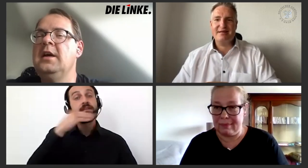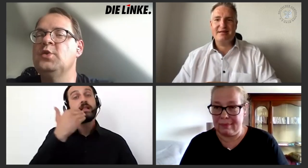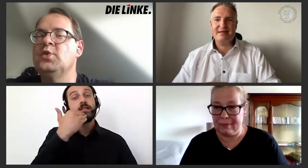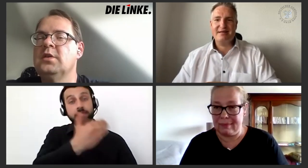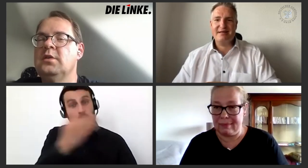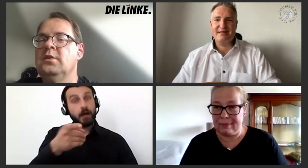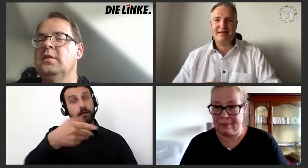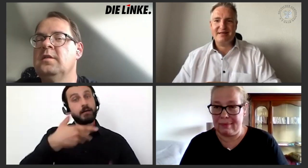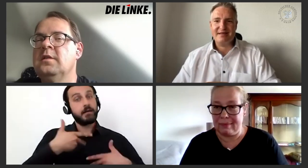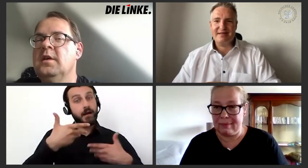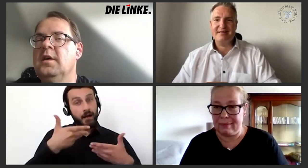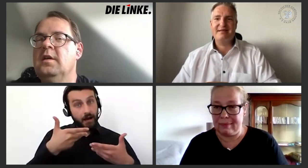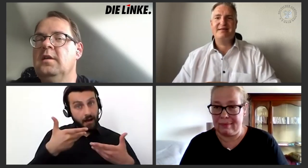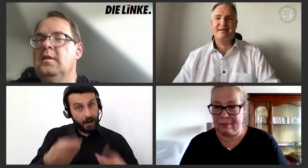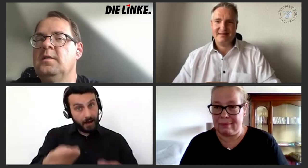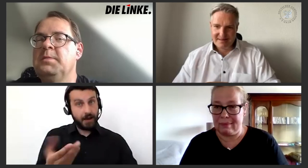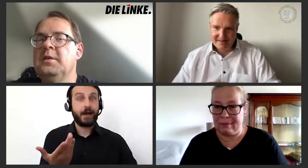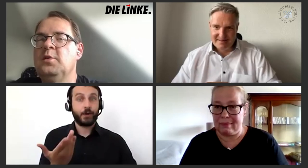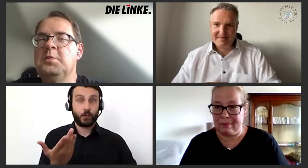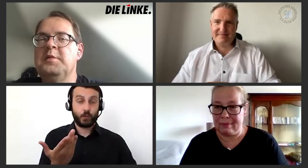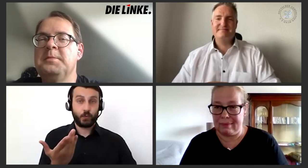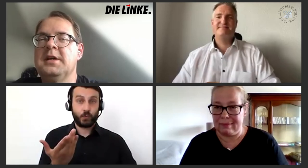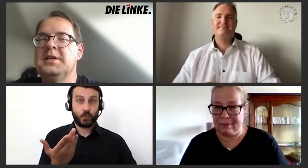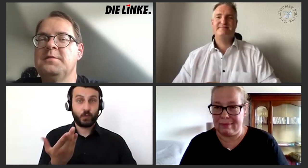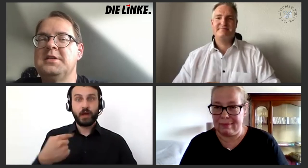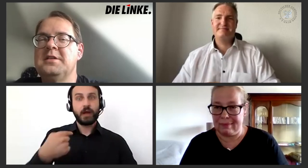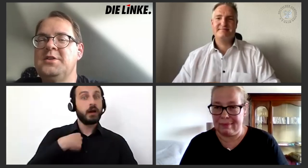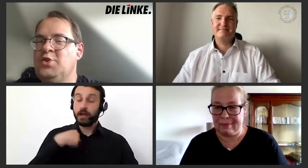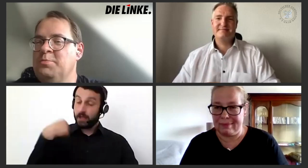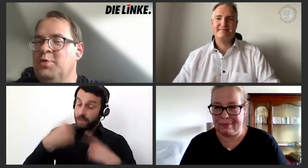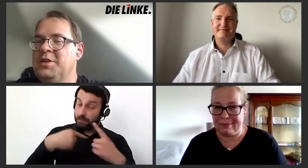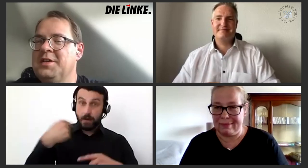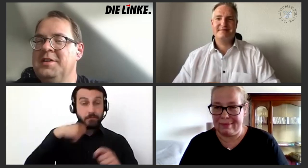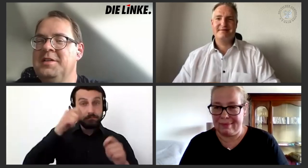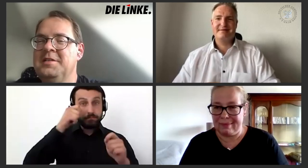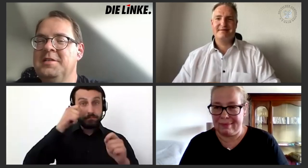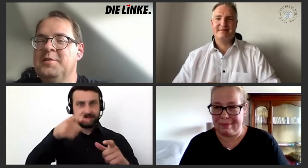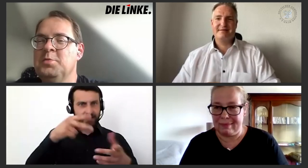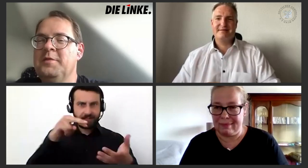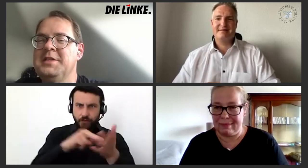auch für die Einladung. Ich bin auch immer wieder begeistert, welche technischen Möglichkeiten